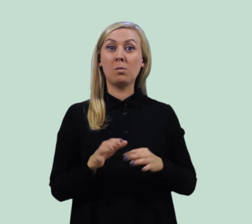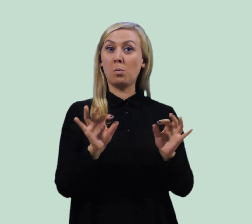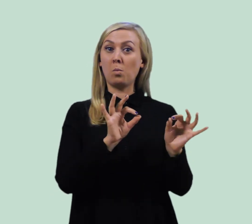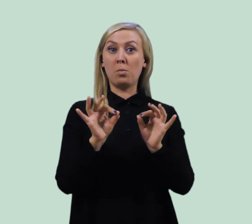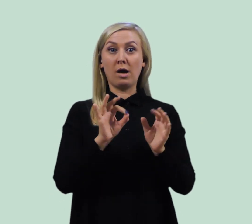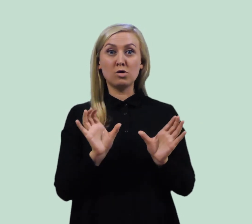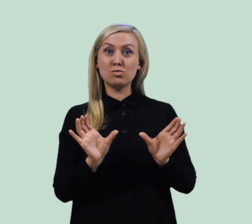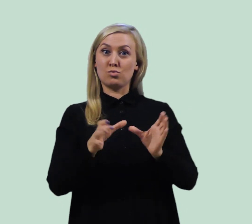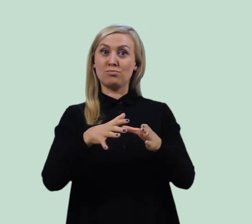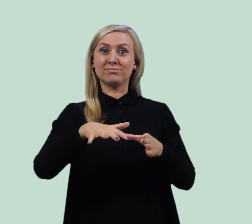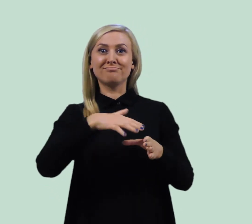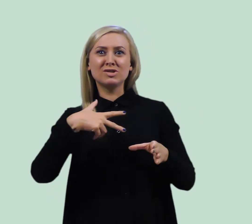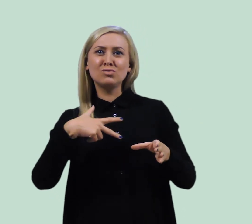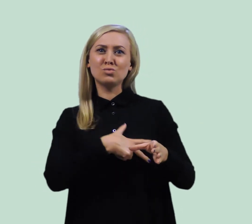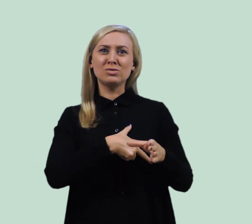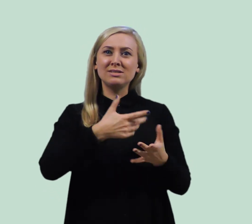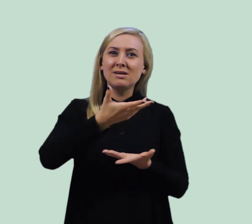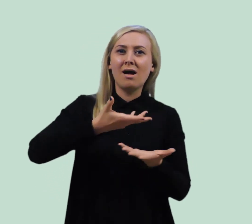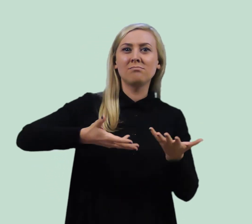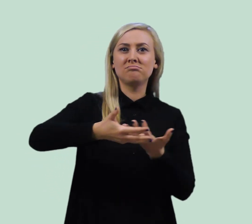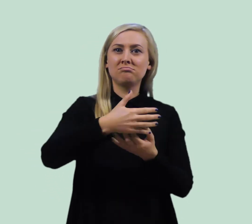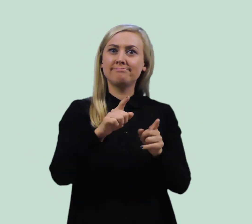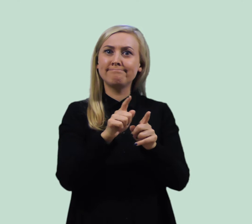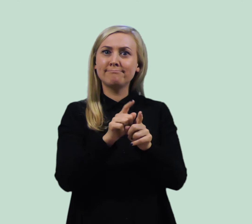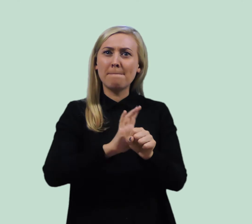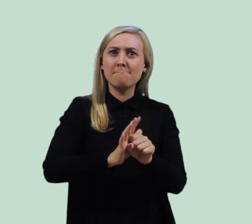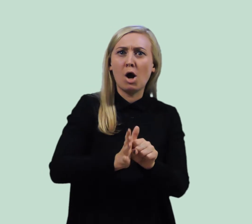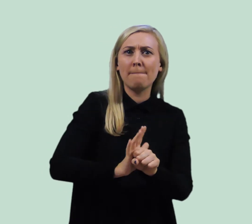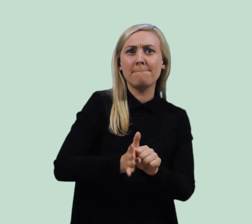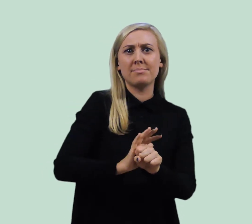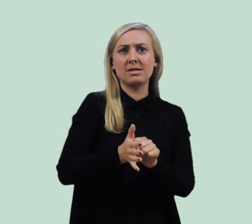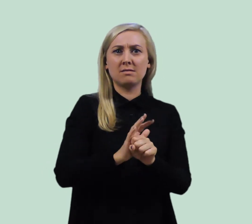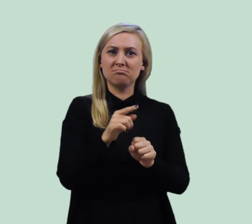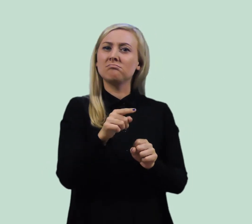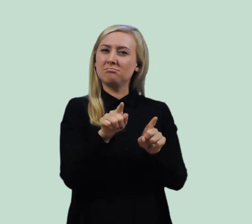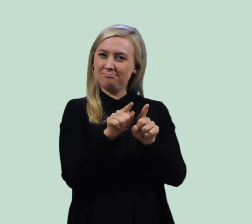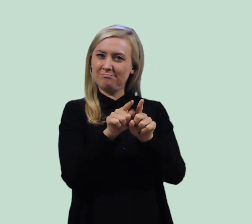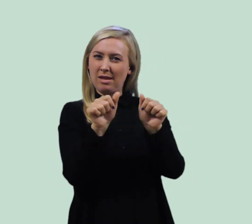Oder auch eine soziale Gruppe, die eine Person mobbt.